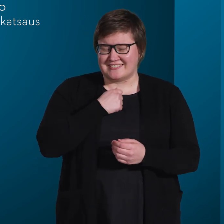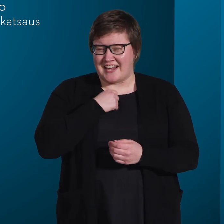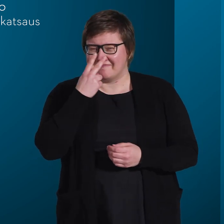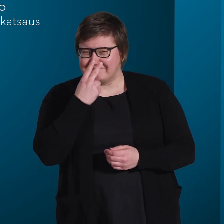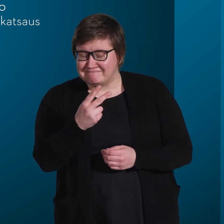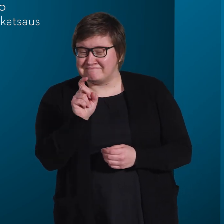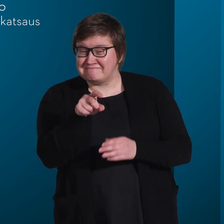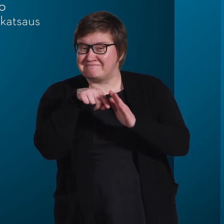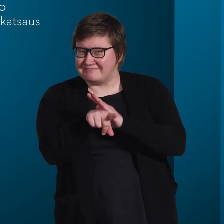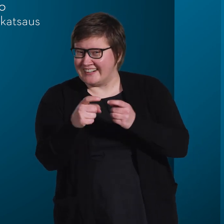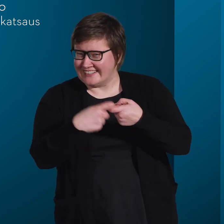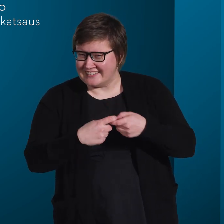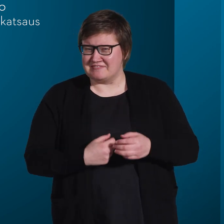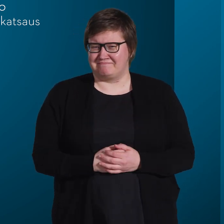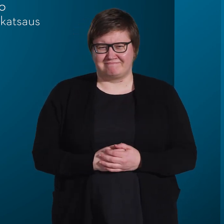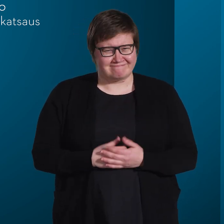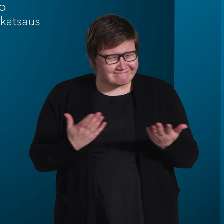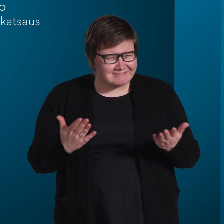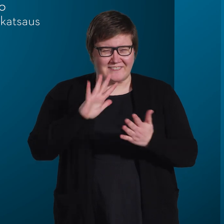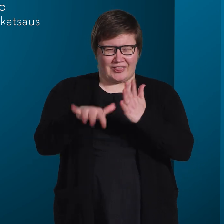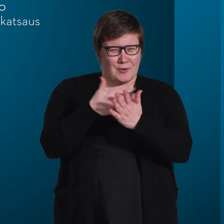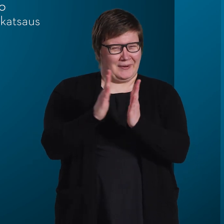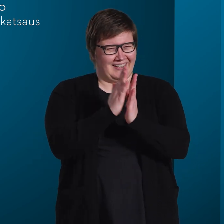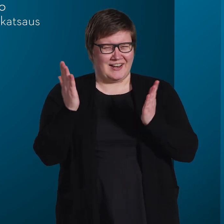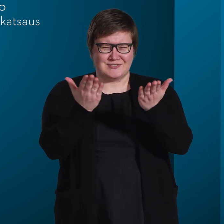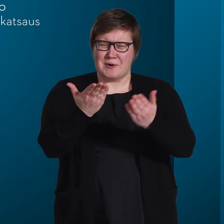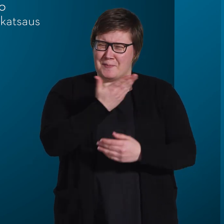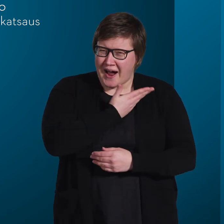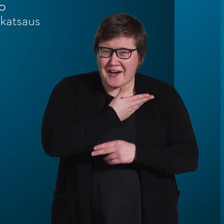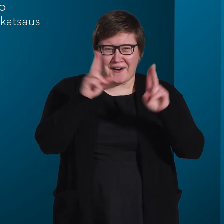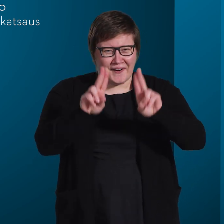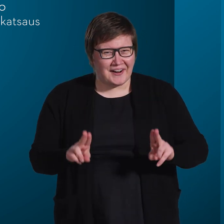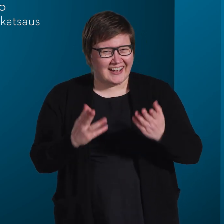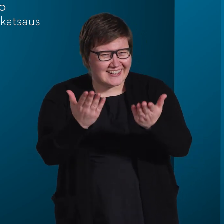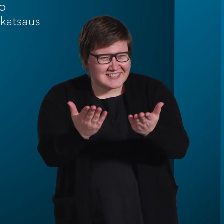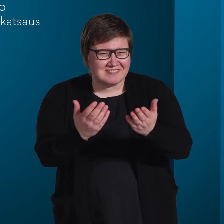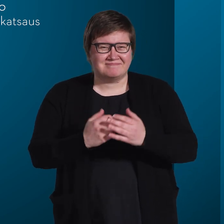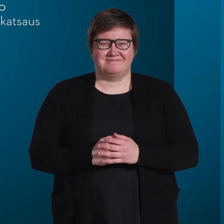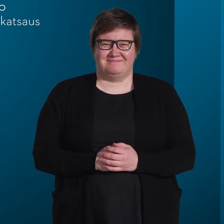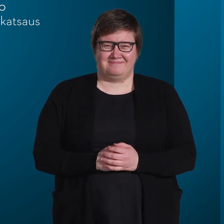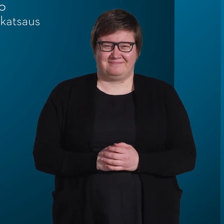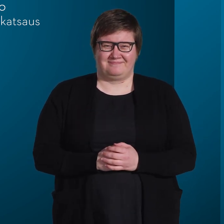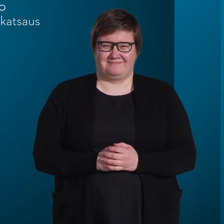jonka pääset katsomaan oheisen linkin kautta. Paljon onnea, Viittomakielinen kirjasto!